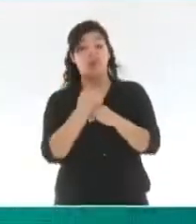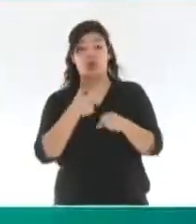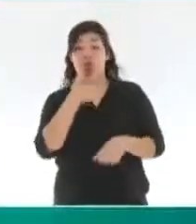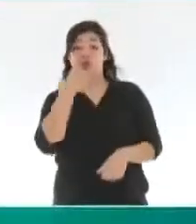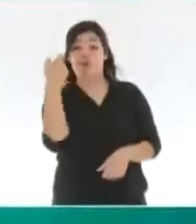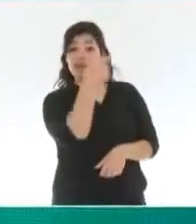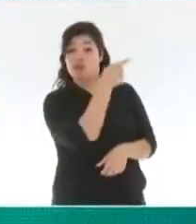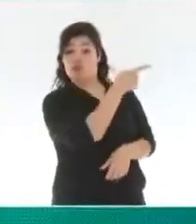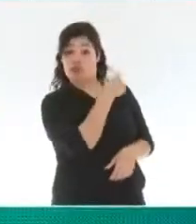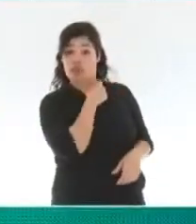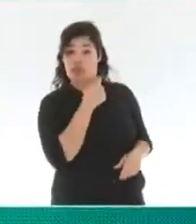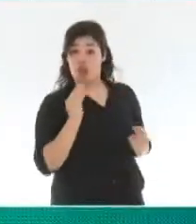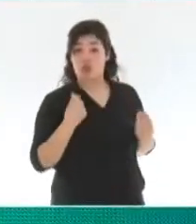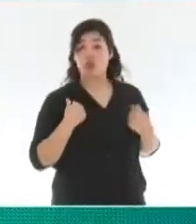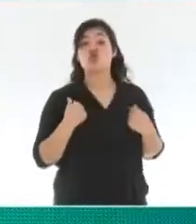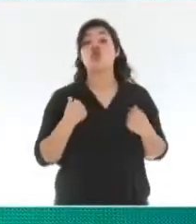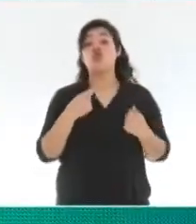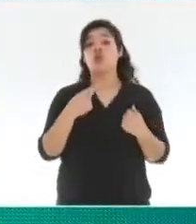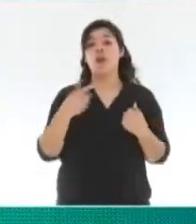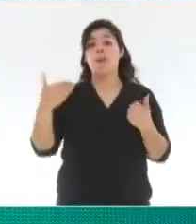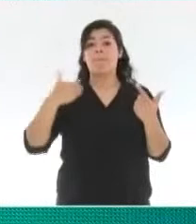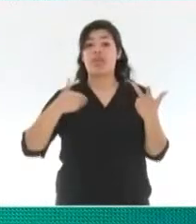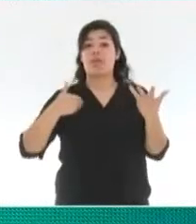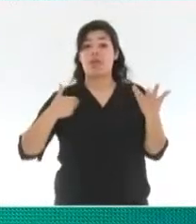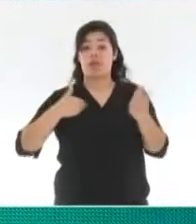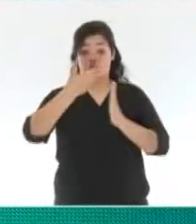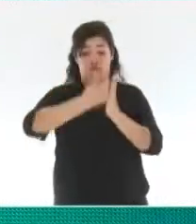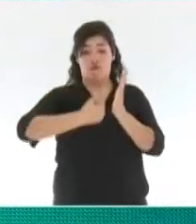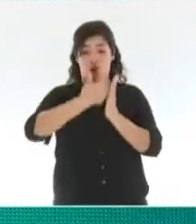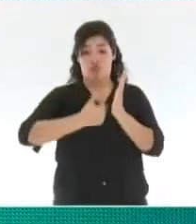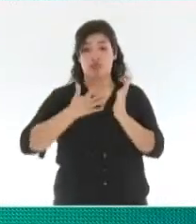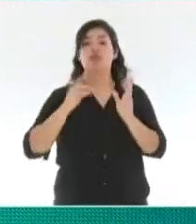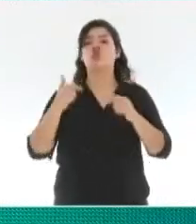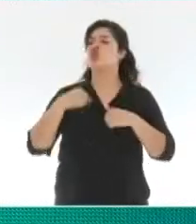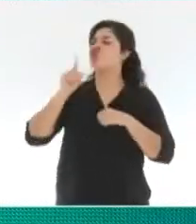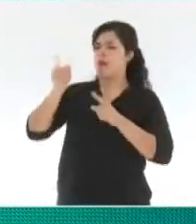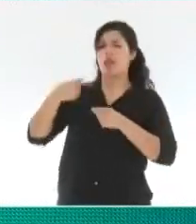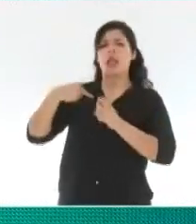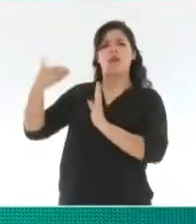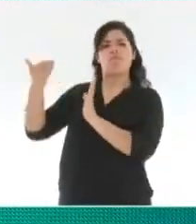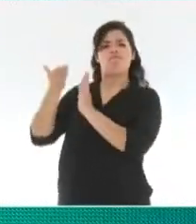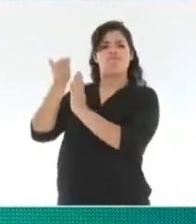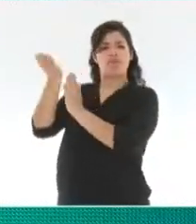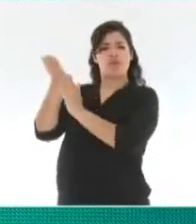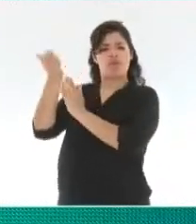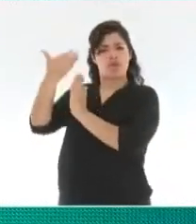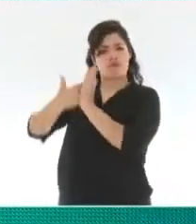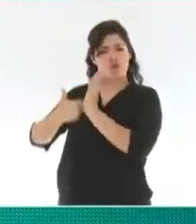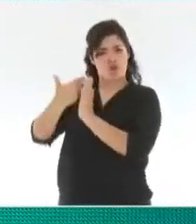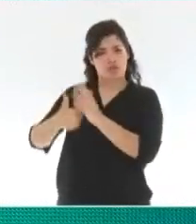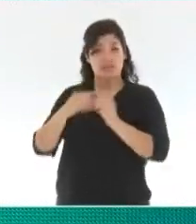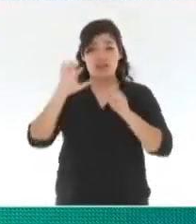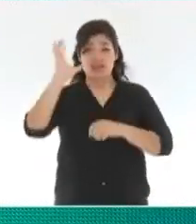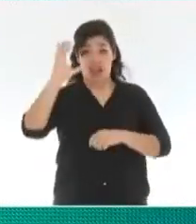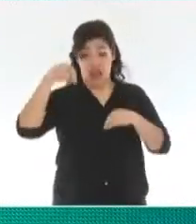JAZMíÍN TELLO TIENE UN GRITO PARA SU CIERRE.